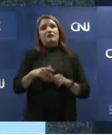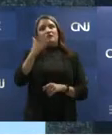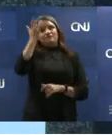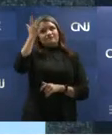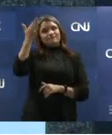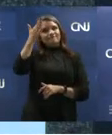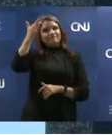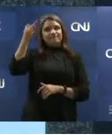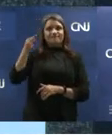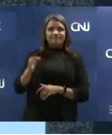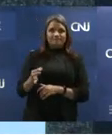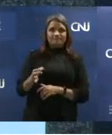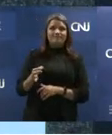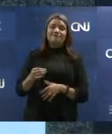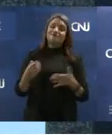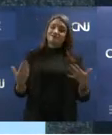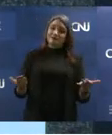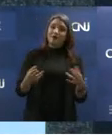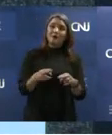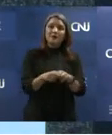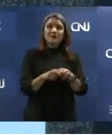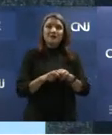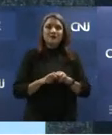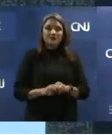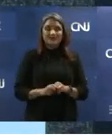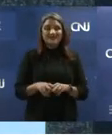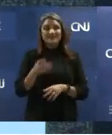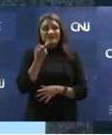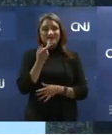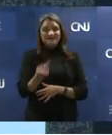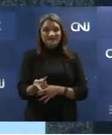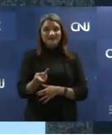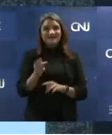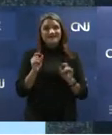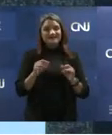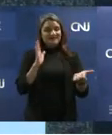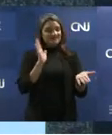Por essa razão e registros meus mais efusivos, parabéns a todas e a todos